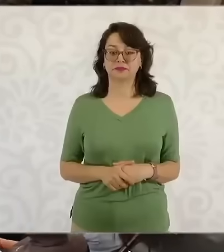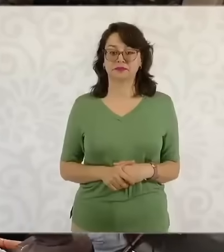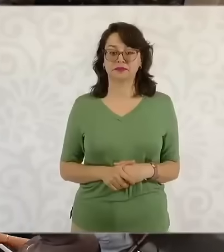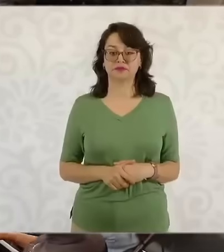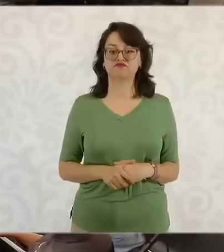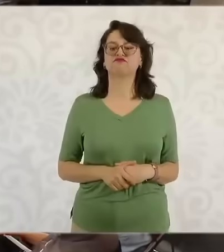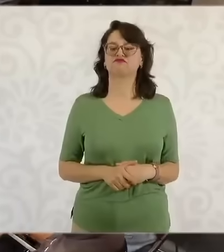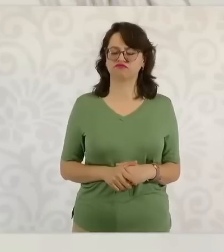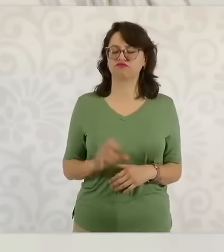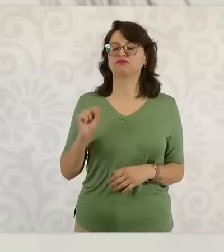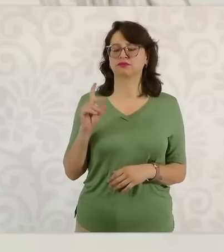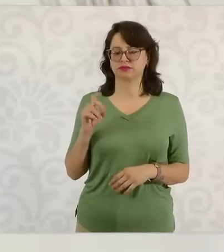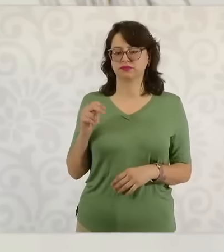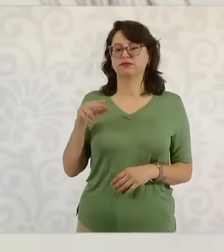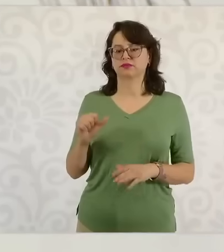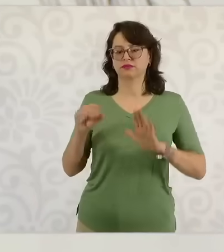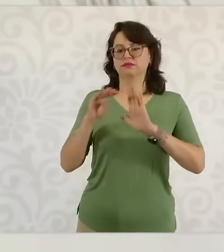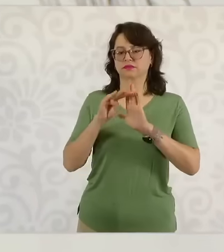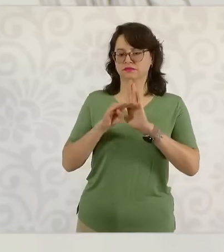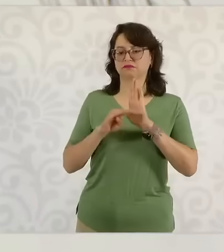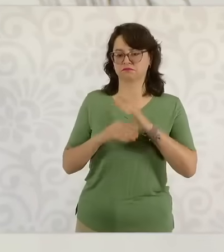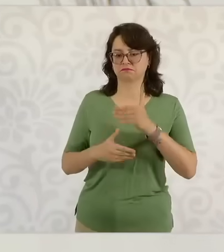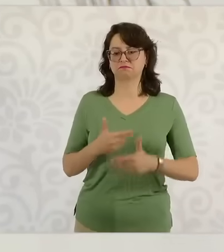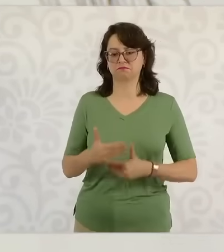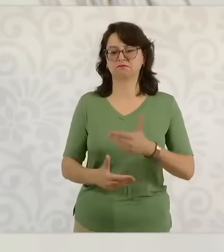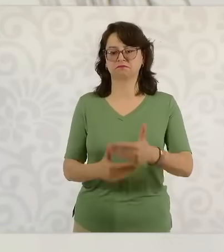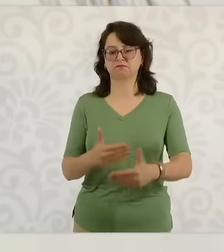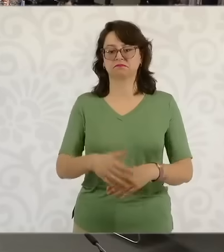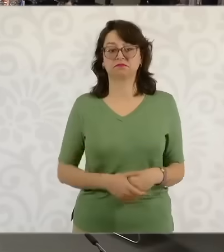protocolo la Sedena y está están haciendo buen trabajo y porque la Sedena es consentido pues